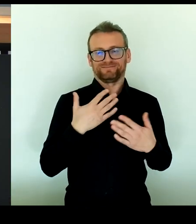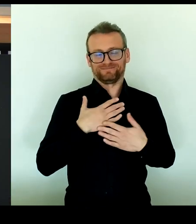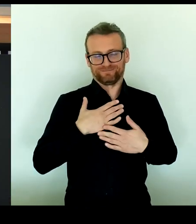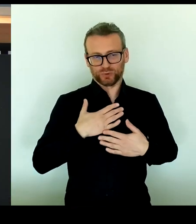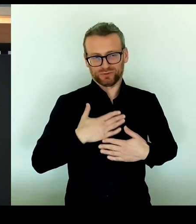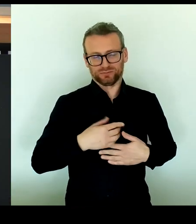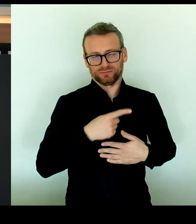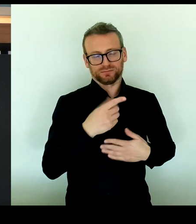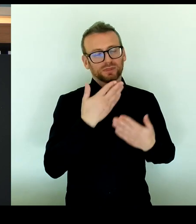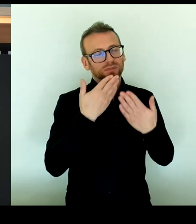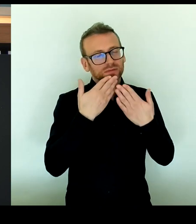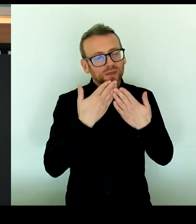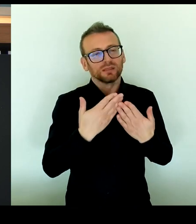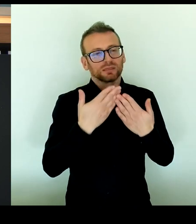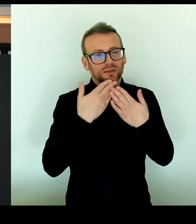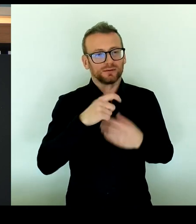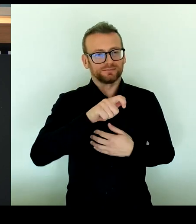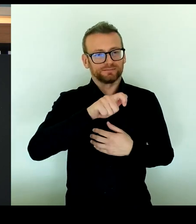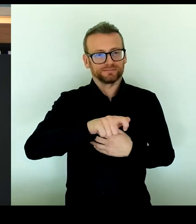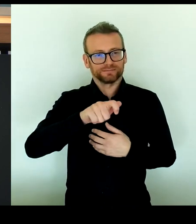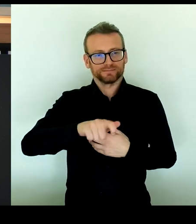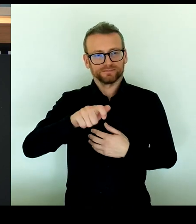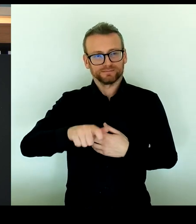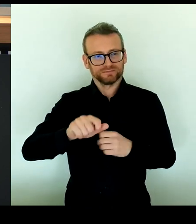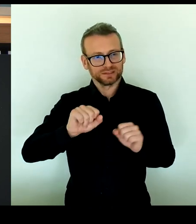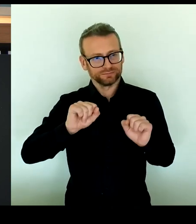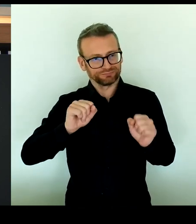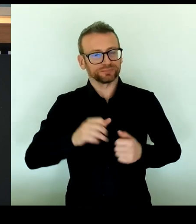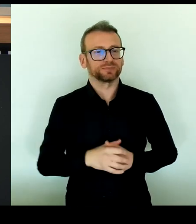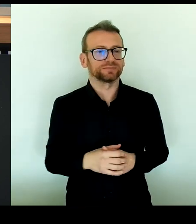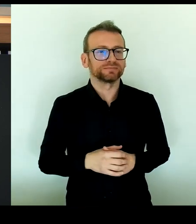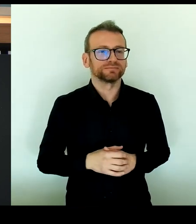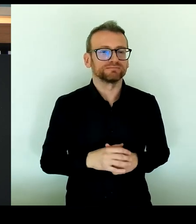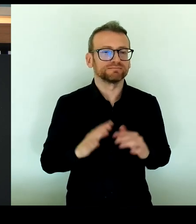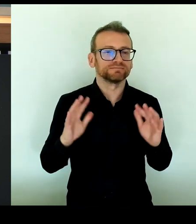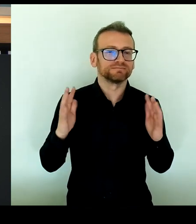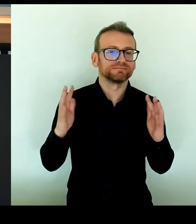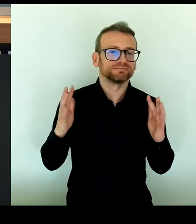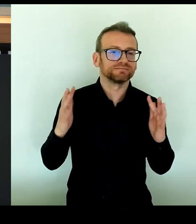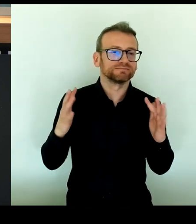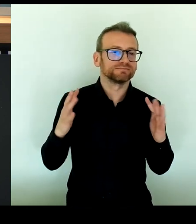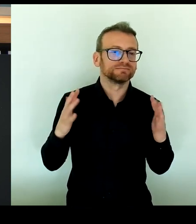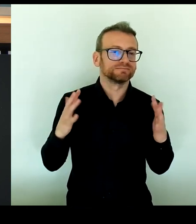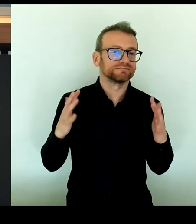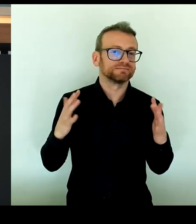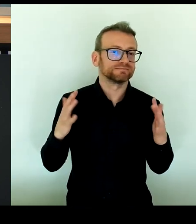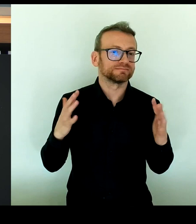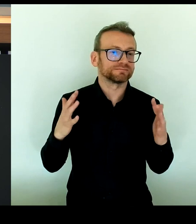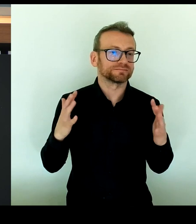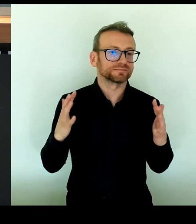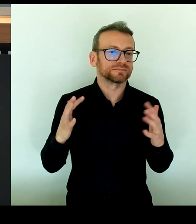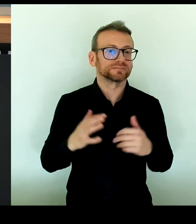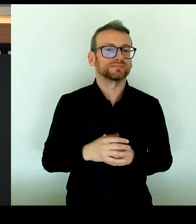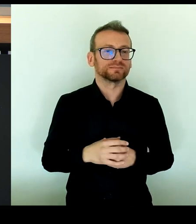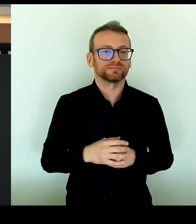Auch wenn das schon eine Weile her ist, so wirken viele Themen aus dem Bericht meiner Vorgängerin Meyers-Molzec fort.